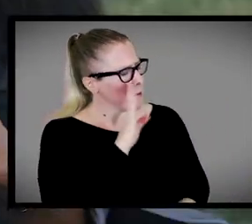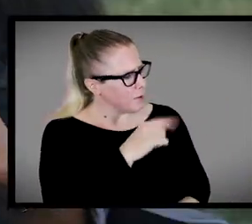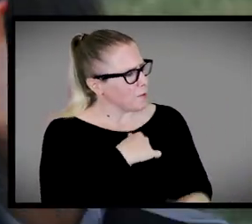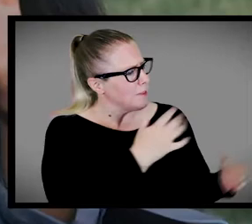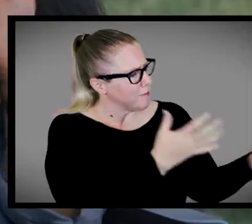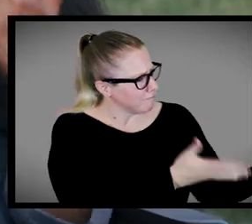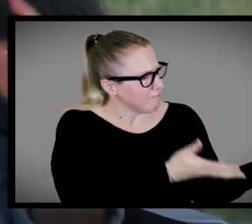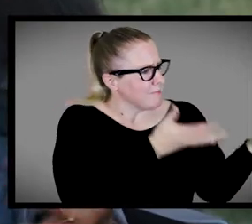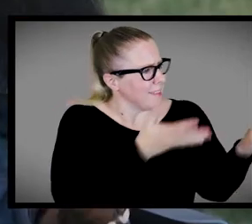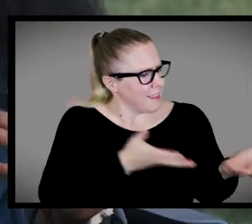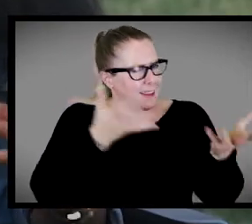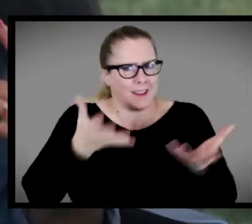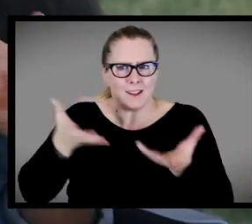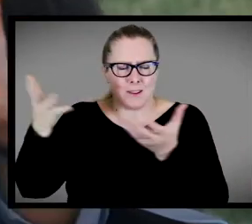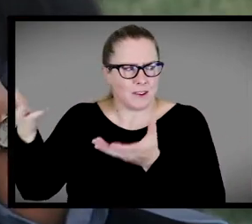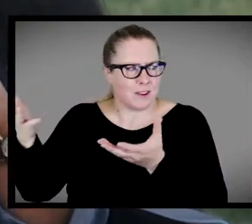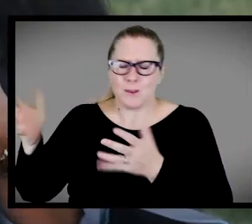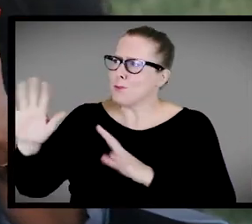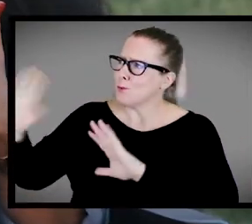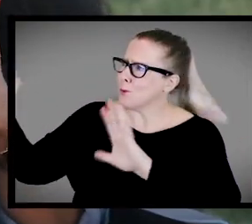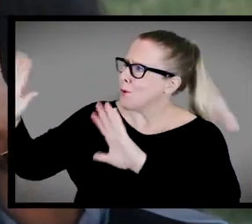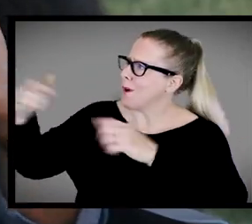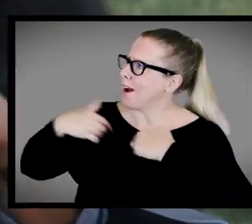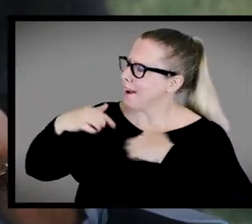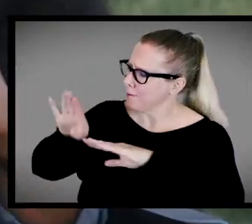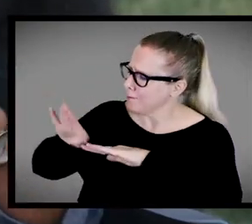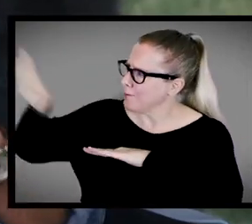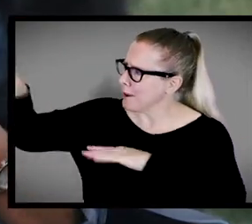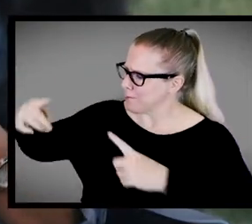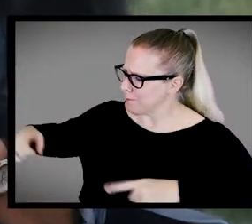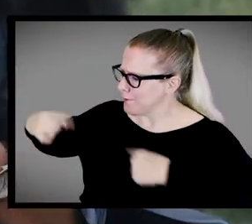"أحتاج كرامتي، أحتاج إلى منحدر حتى أتمكن من الذهاب بمفردي".